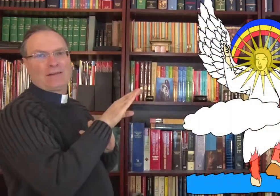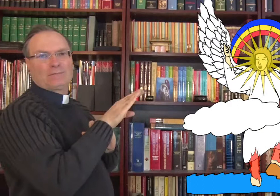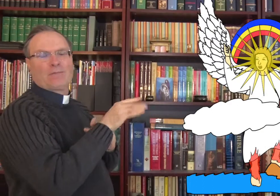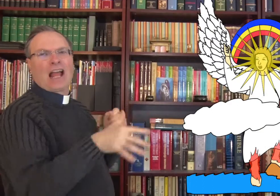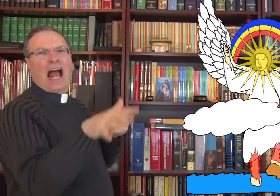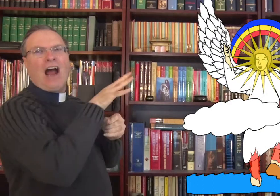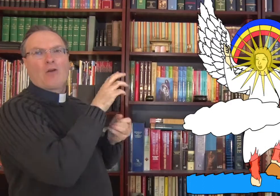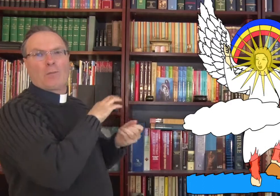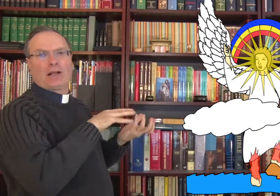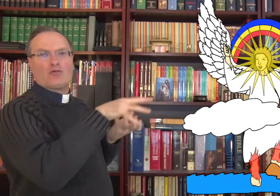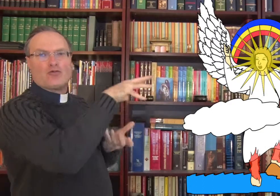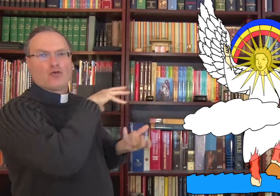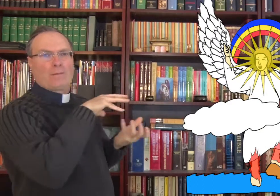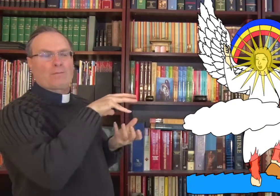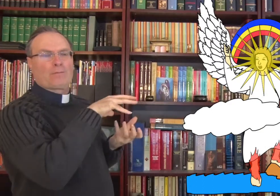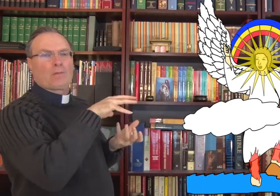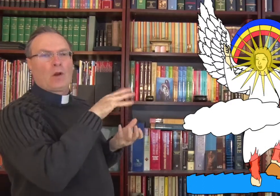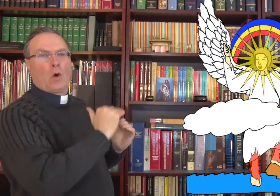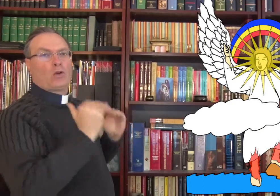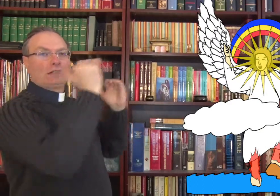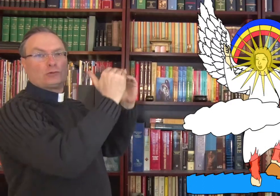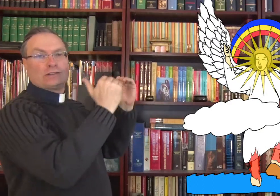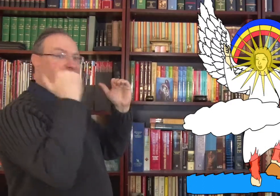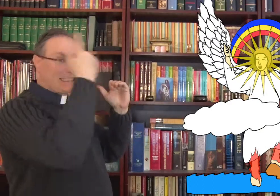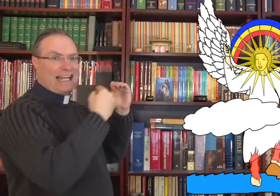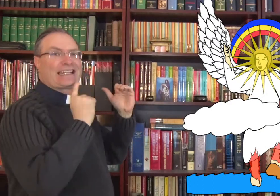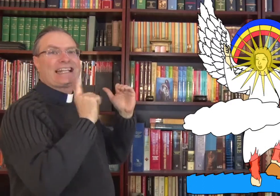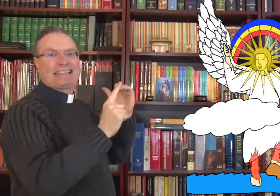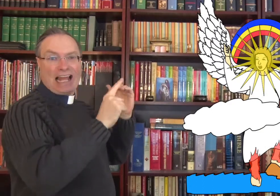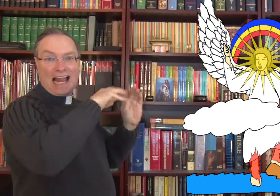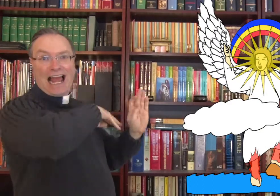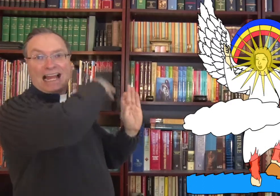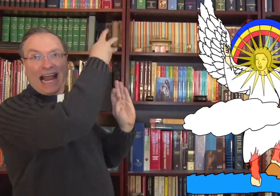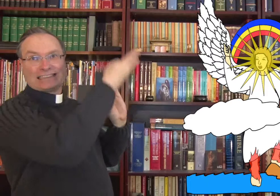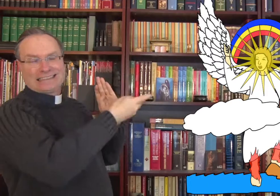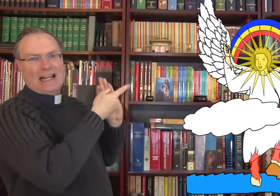enveloppé d'une nuée. Au-dessus de sa tête était l'arc-en-ciel;